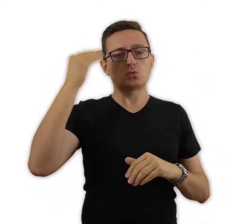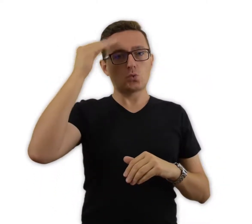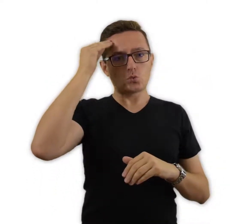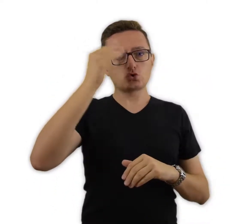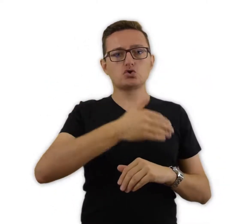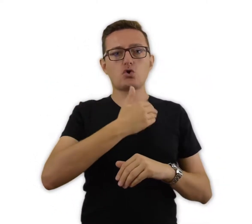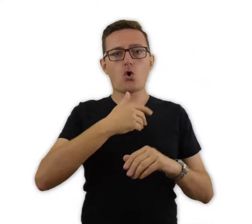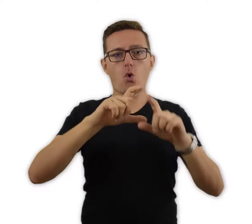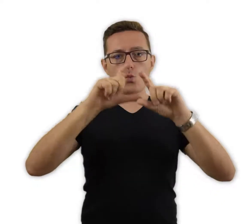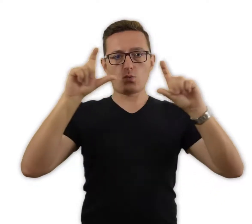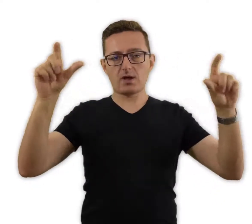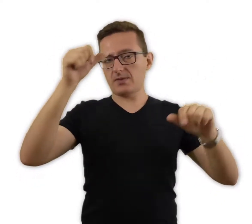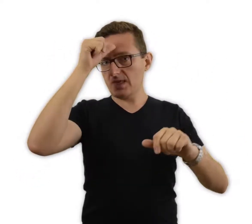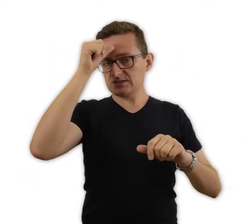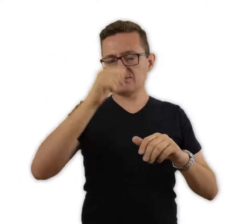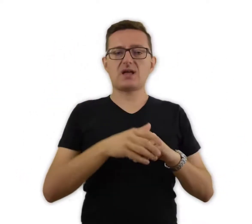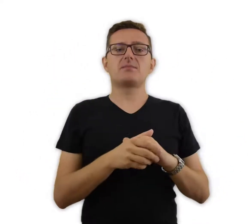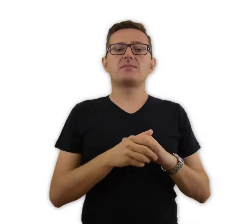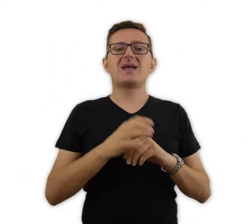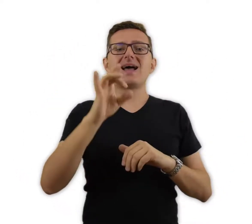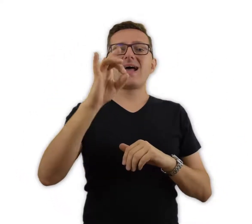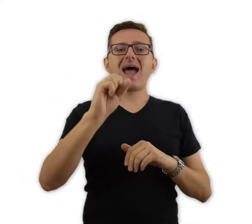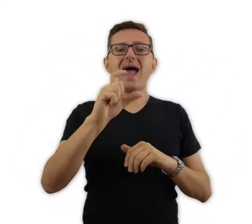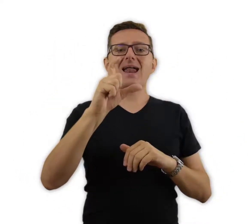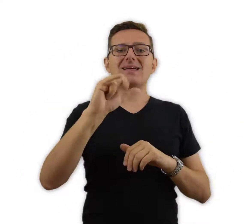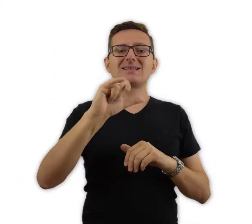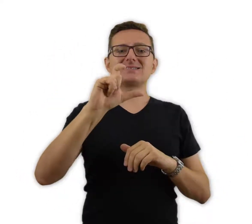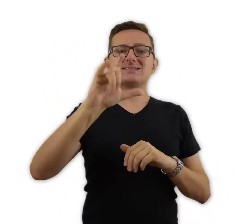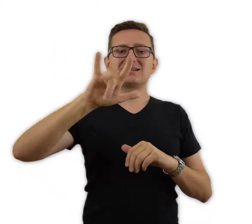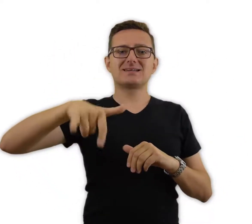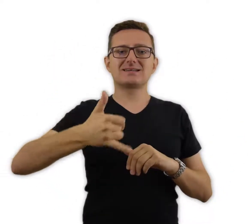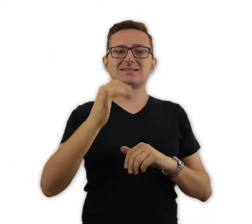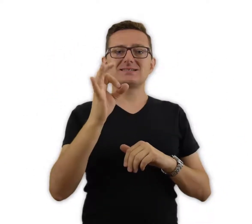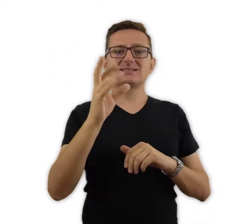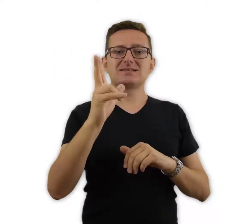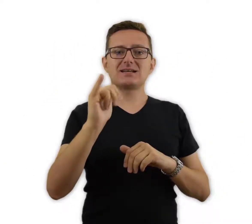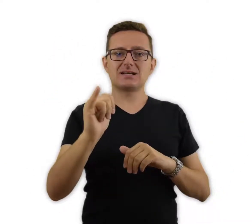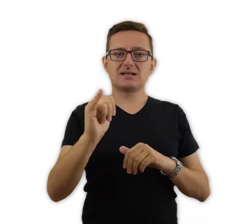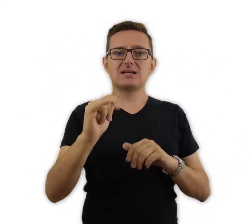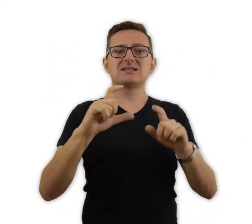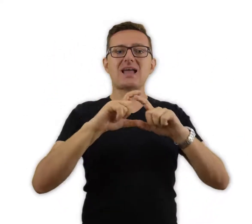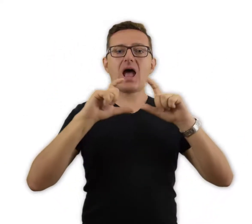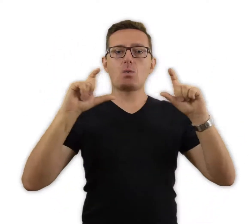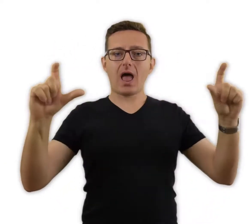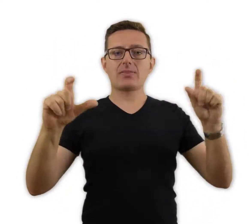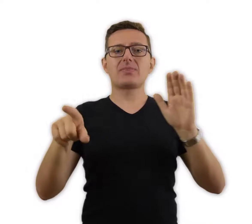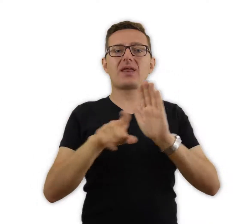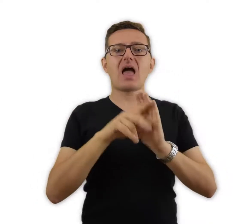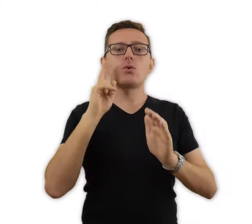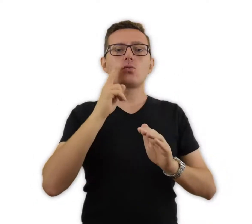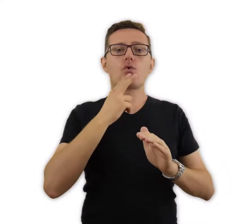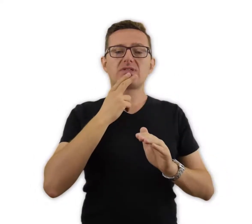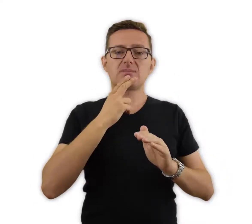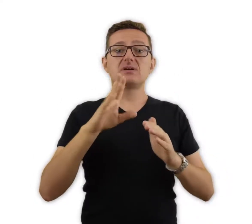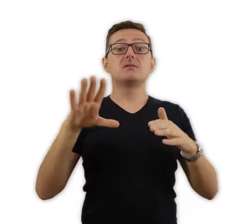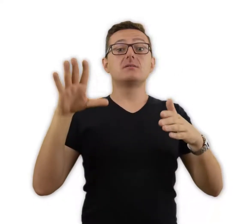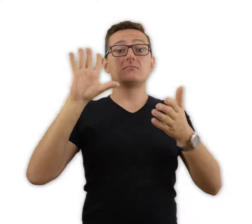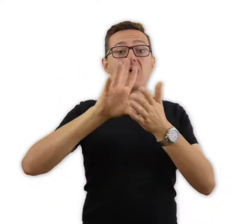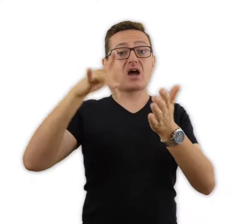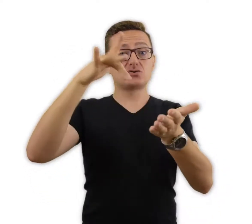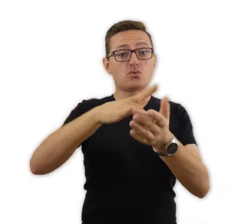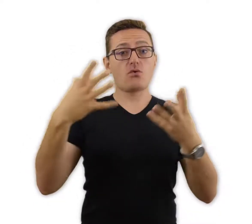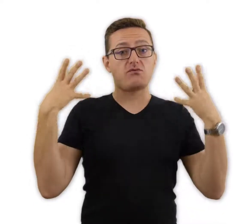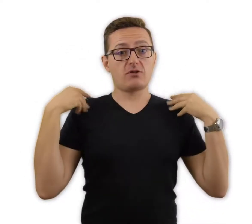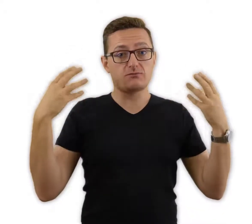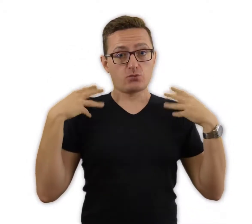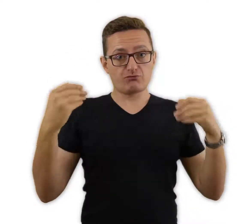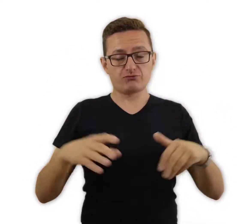Uczył się w Galicyjskim Zakładzie dla Głuchoniemych we Lwowie.